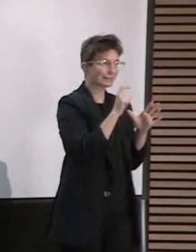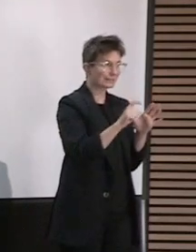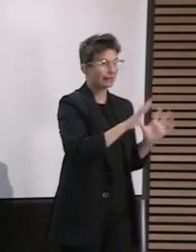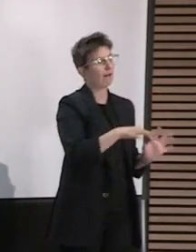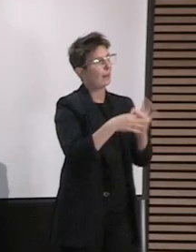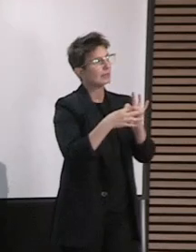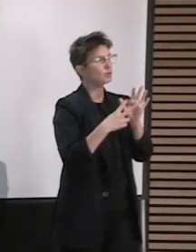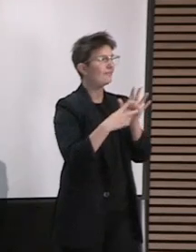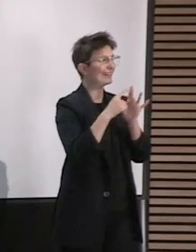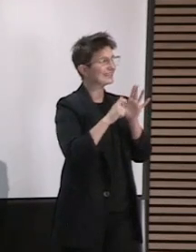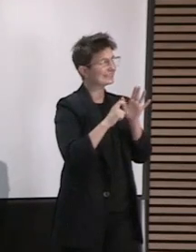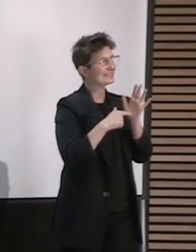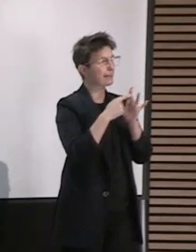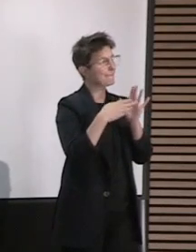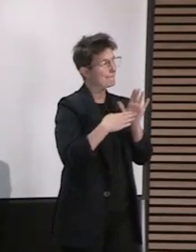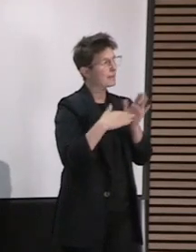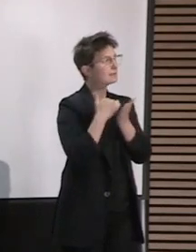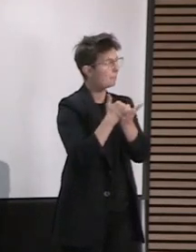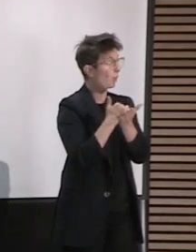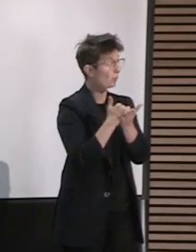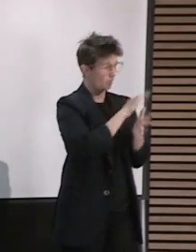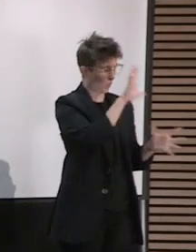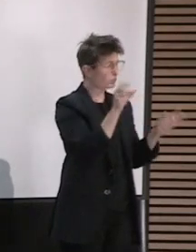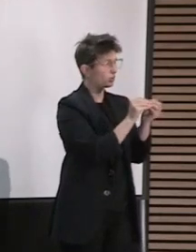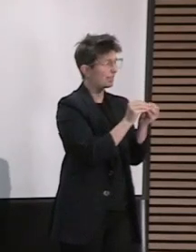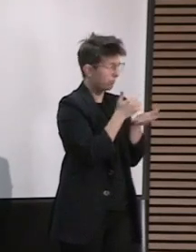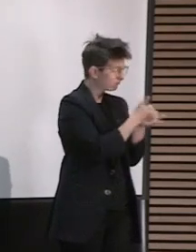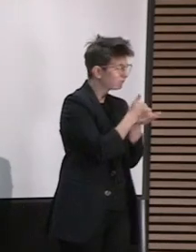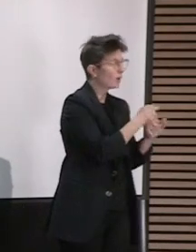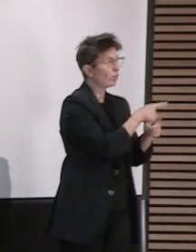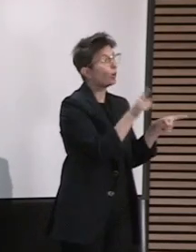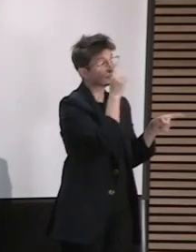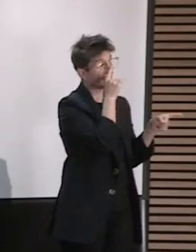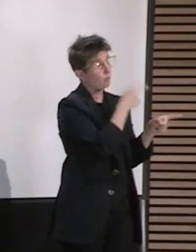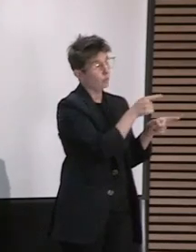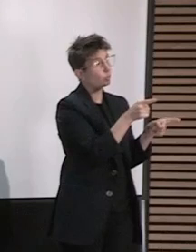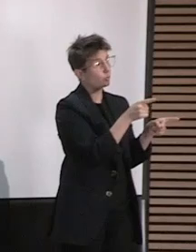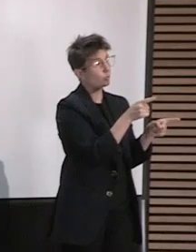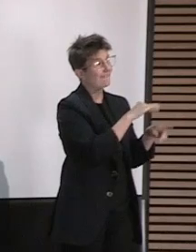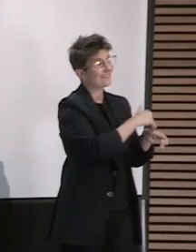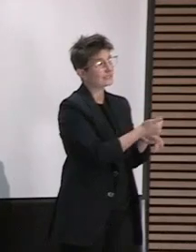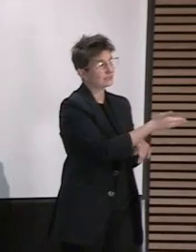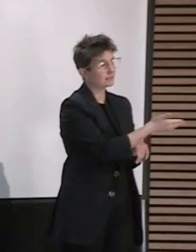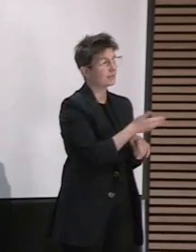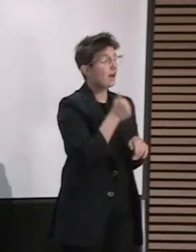tonu i te taha o te Manatoko o Te Whanaketanga Hapori. Kua